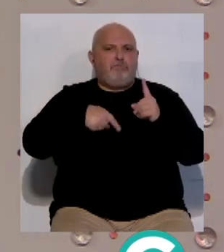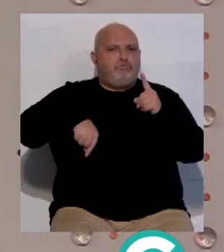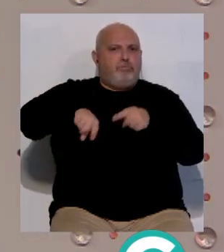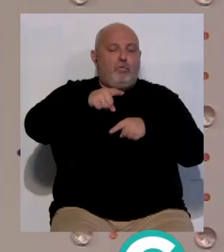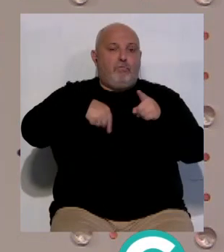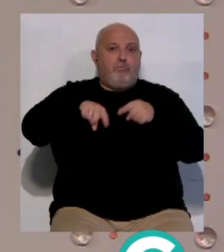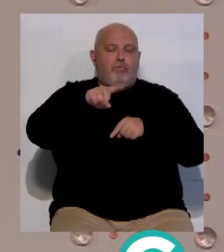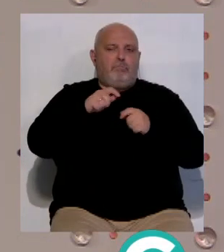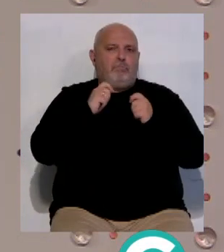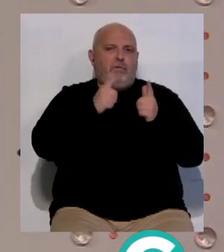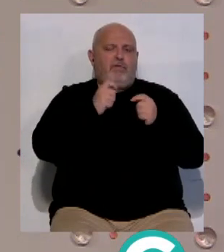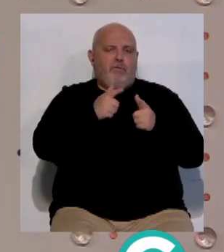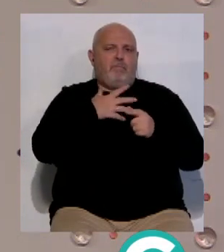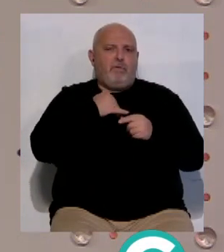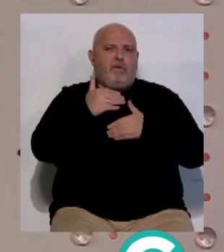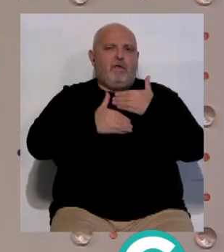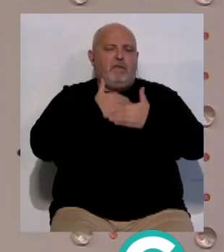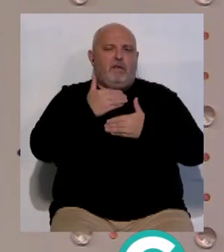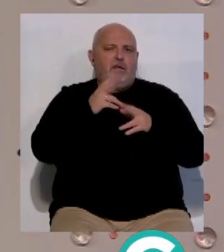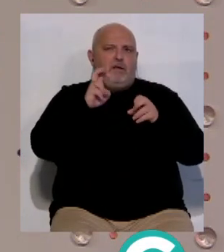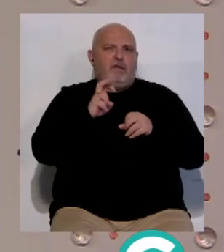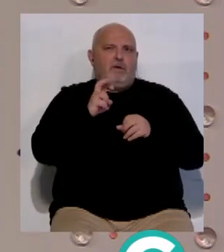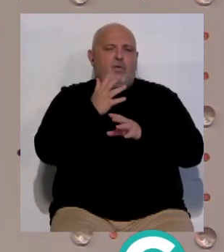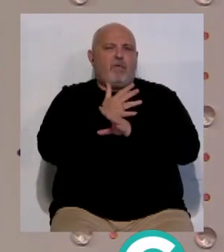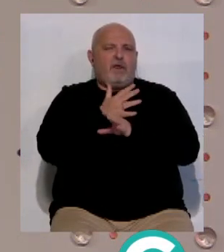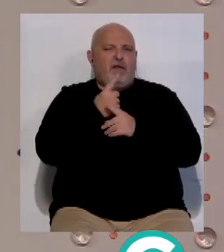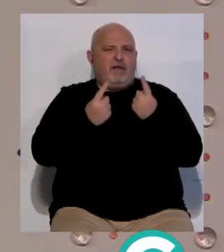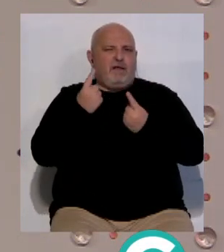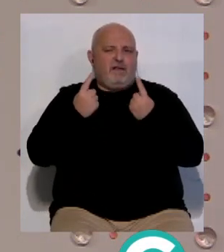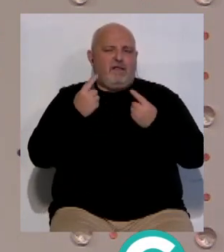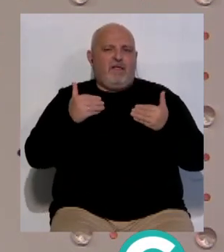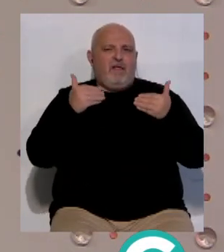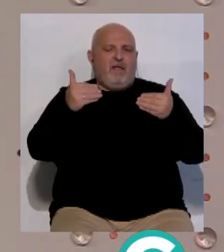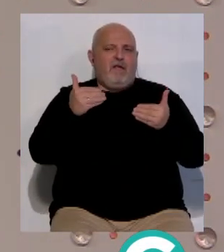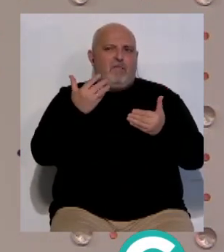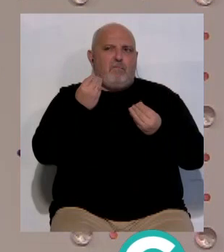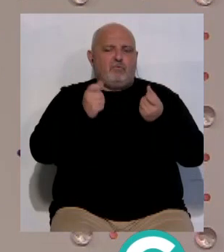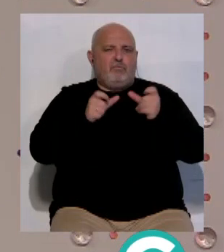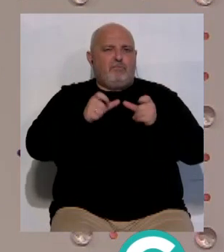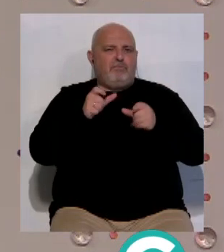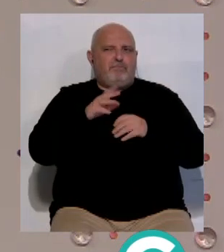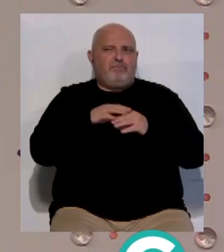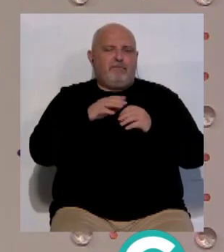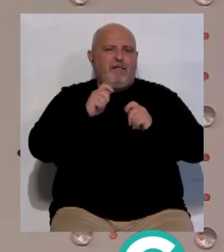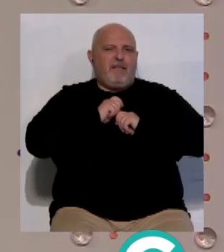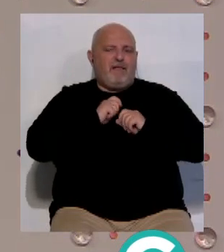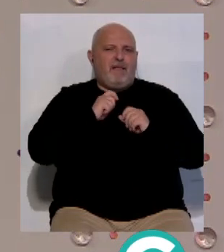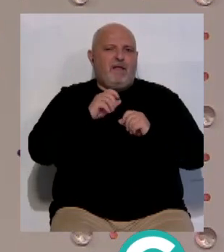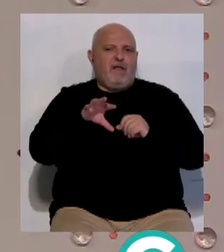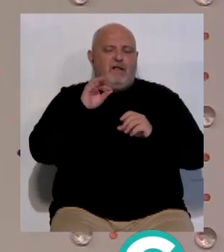esos centros Pues yo creo que así podíamos valorar los jugadores que tenemos ahí en la delantera que muchos lo estamos valorando pero no están recibiendo esas opciones pues estaríamos